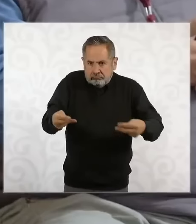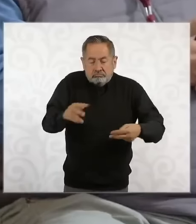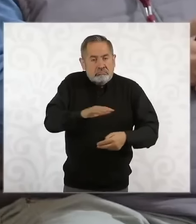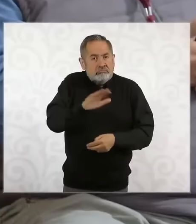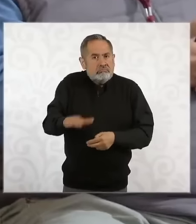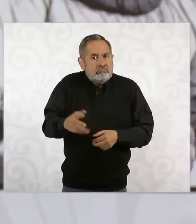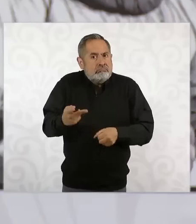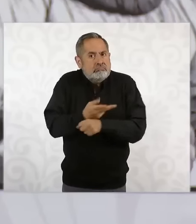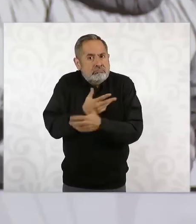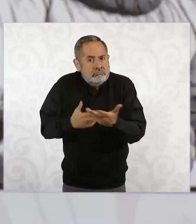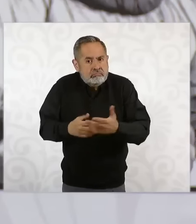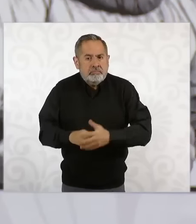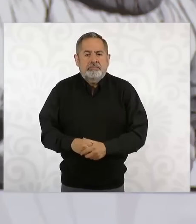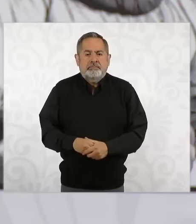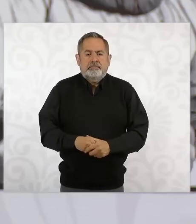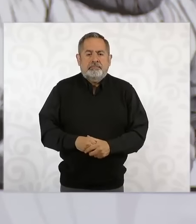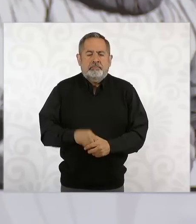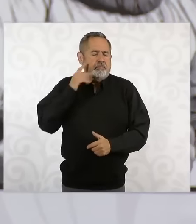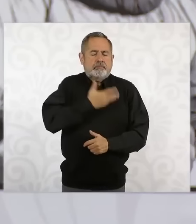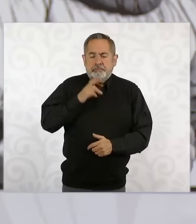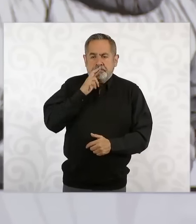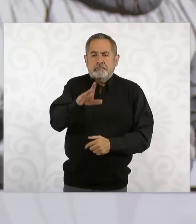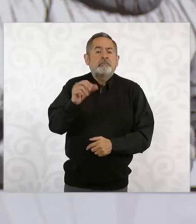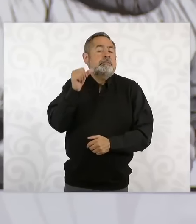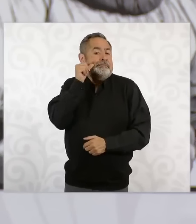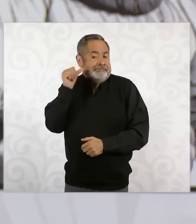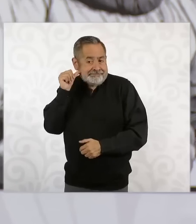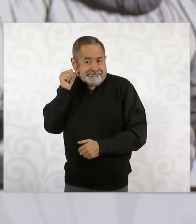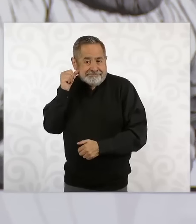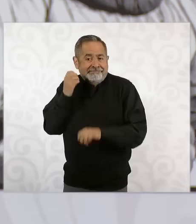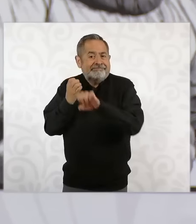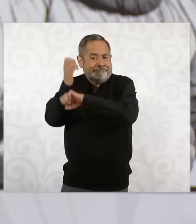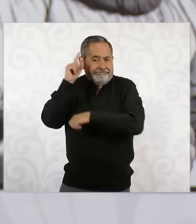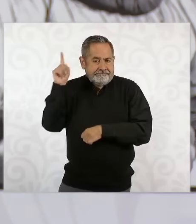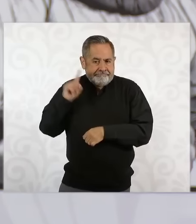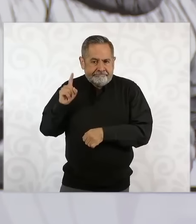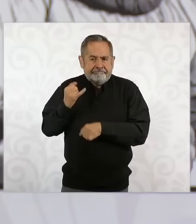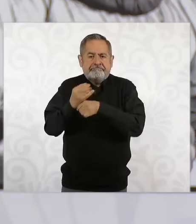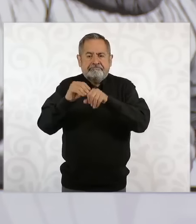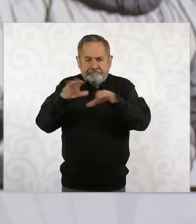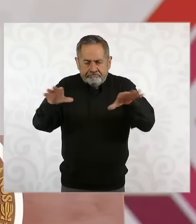el tema? Ayer dio una conferencia de prensa el estado de Zacatecas informó y se está trabajando